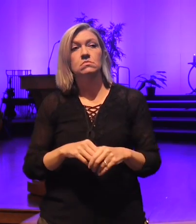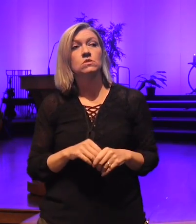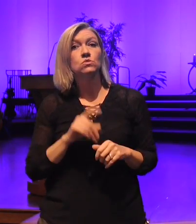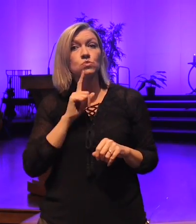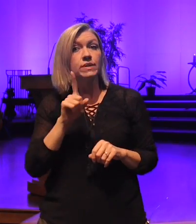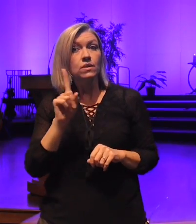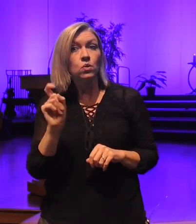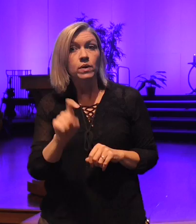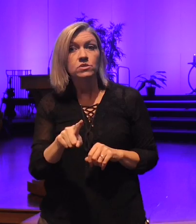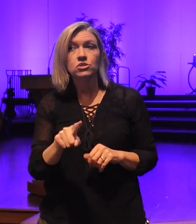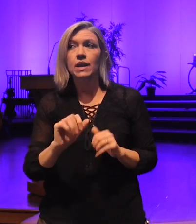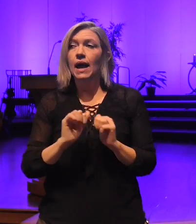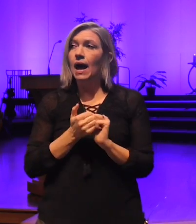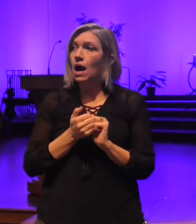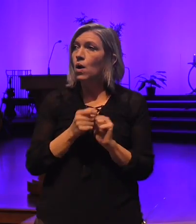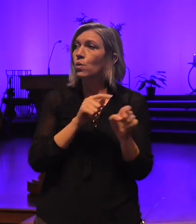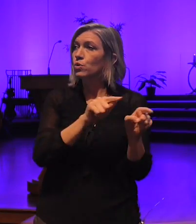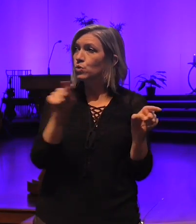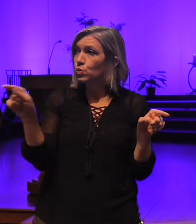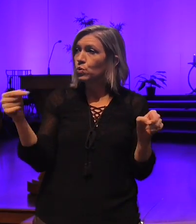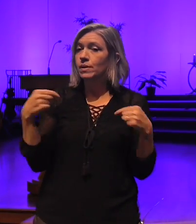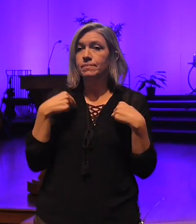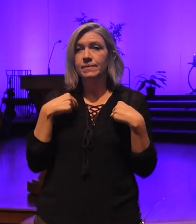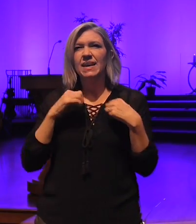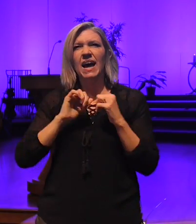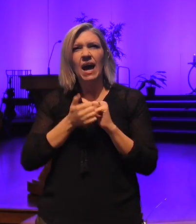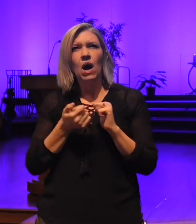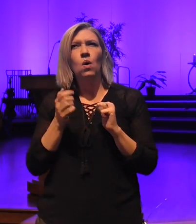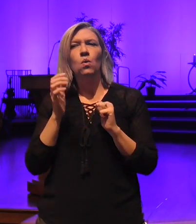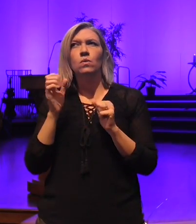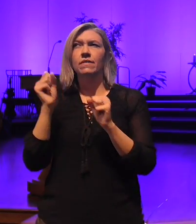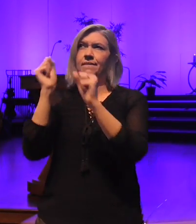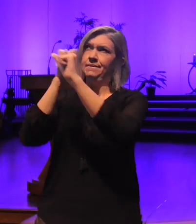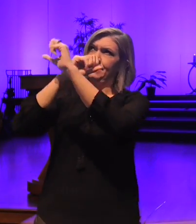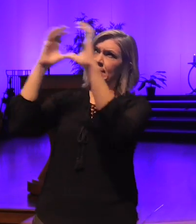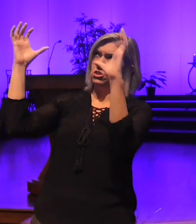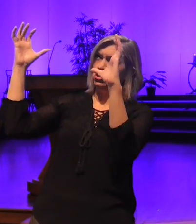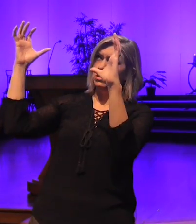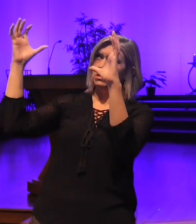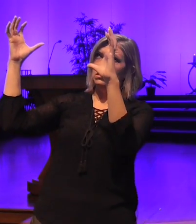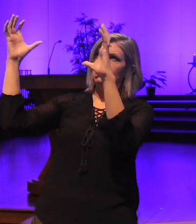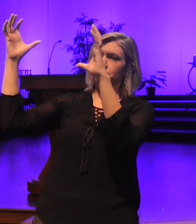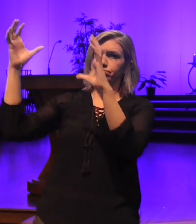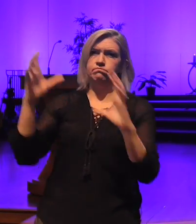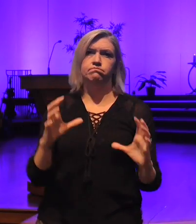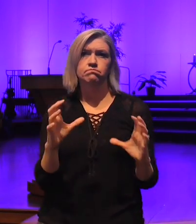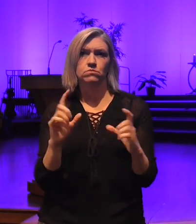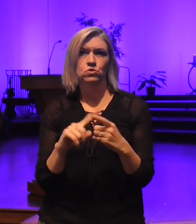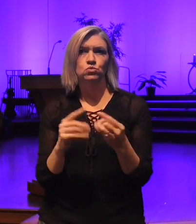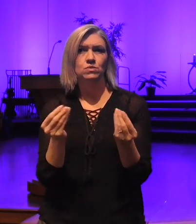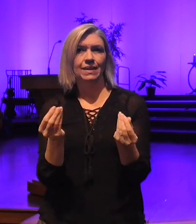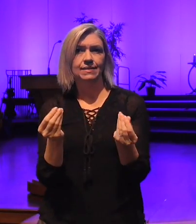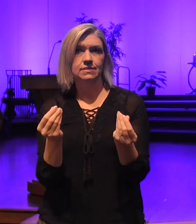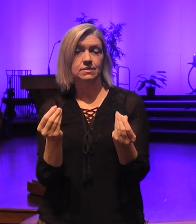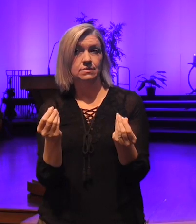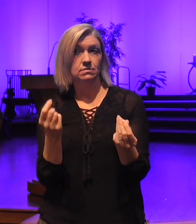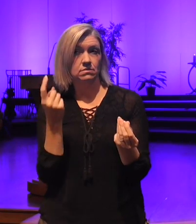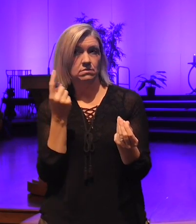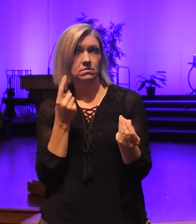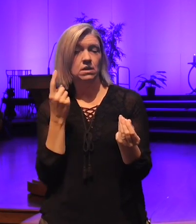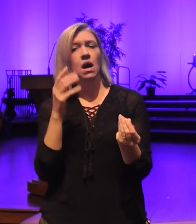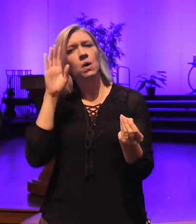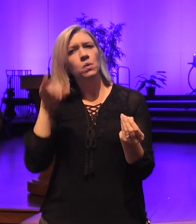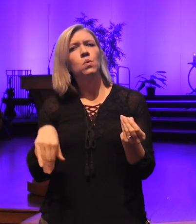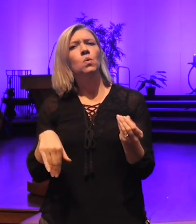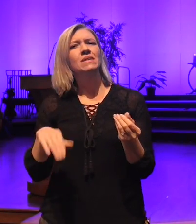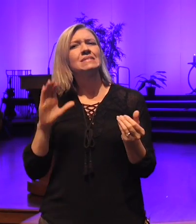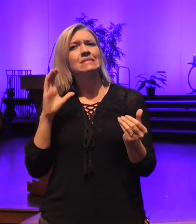y yo, cómo llevaremos nuestra visión a tierra firme y sé que al principio parece radical, parece que